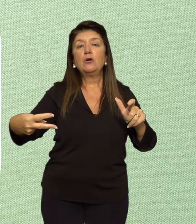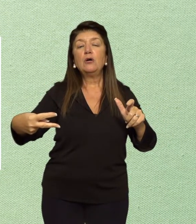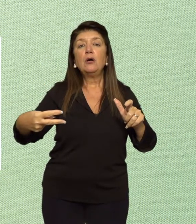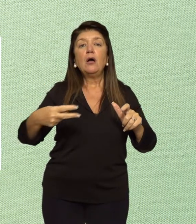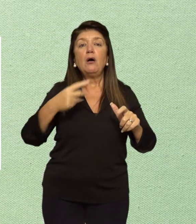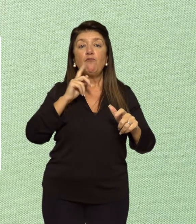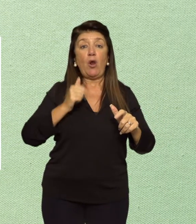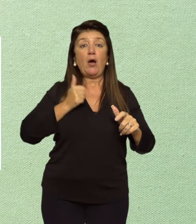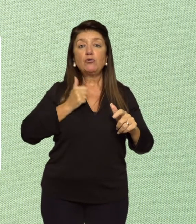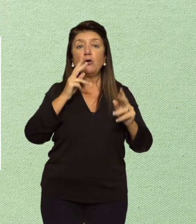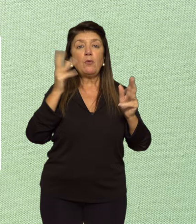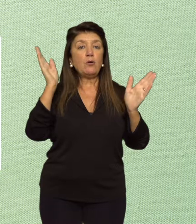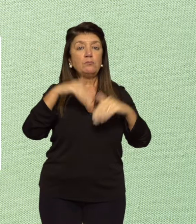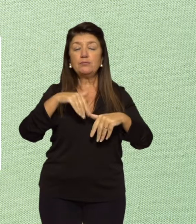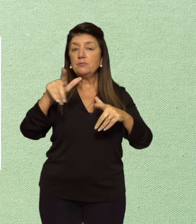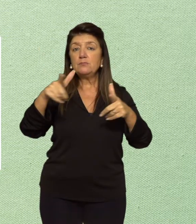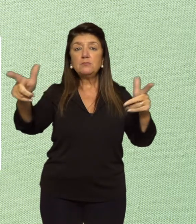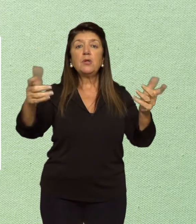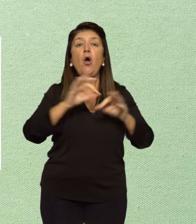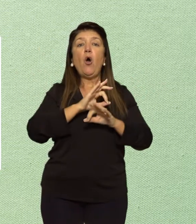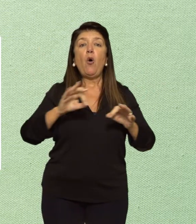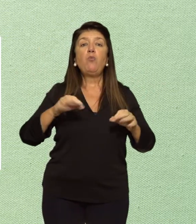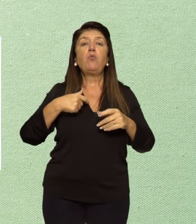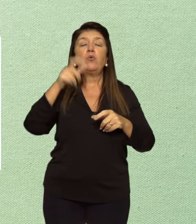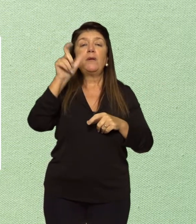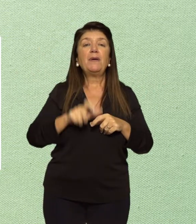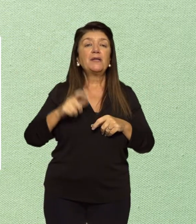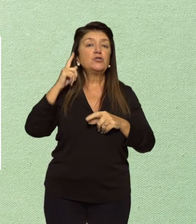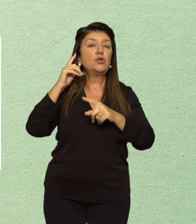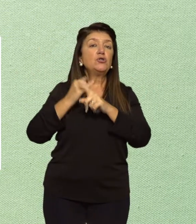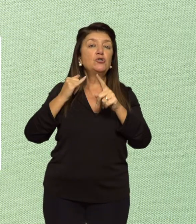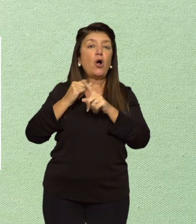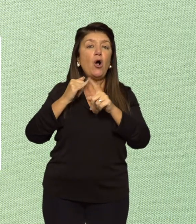persona allontanata dai propri apparecchi acustici se passiamo con una persona sorda, o dal proprio